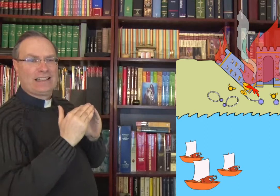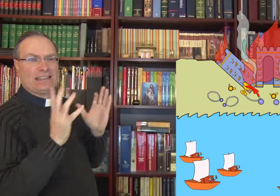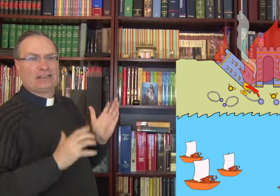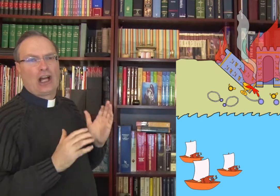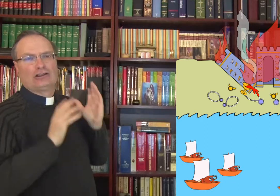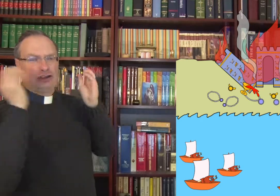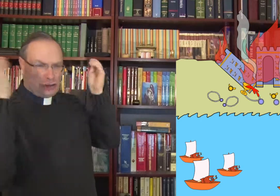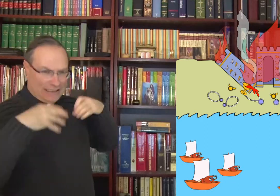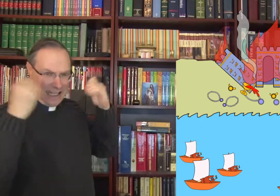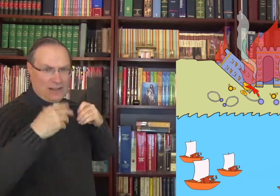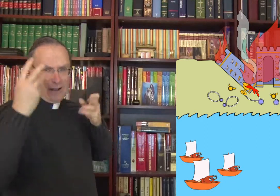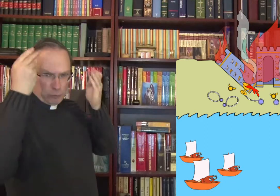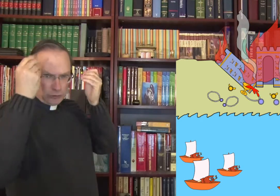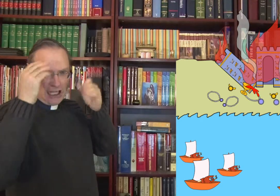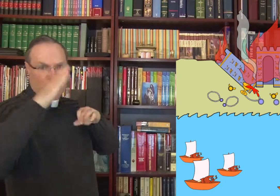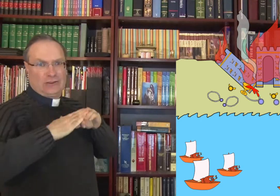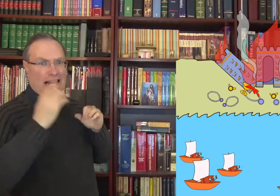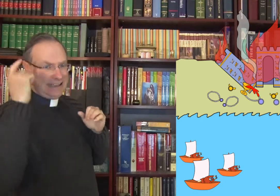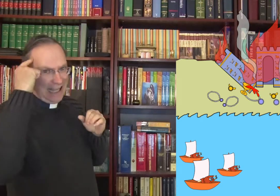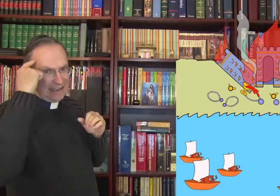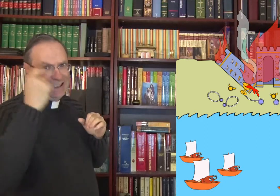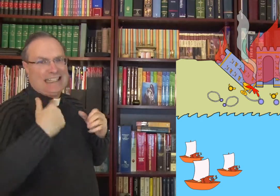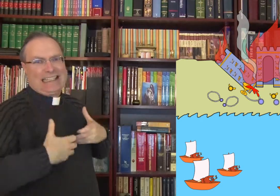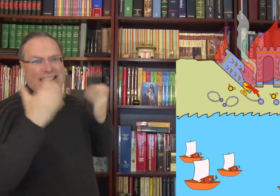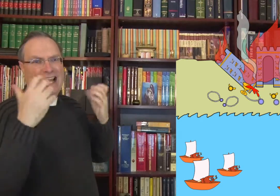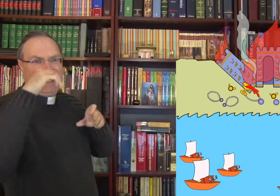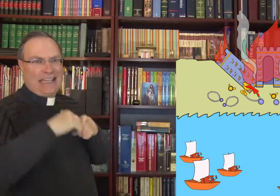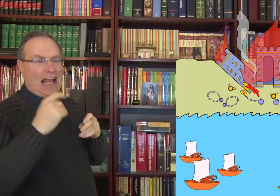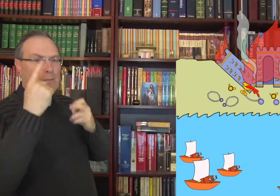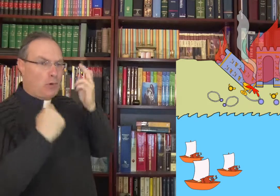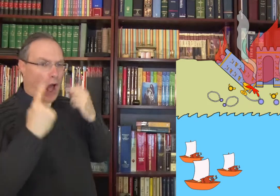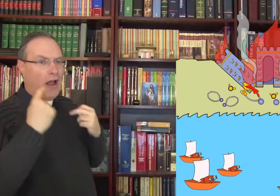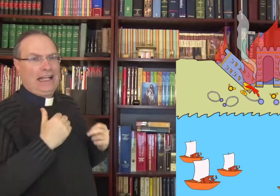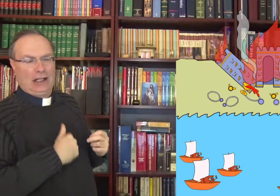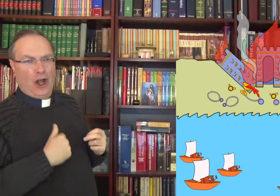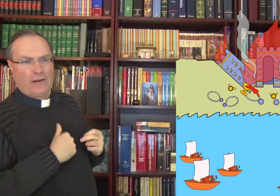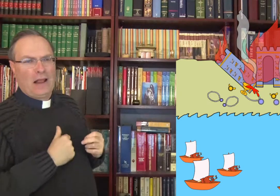Ils se jetaient de la poussière sur la tête et ils criaient, dans les pleurs et le deuil: